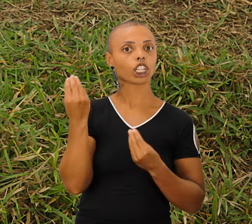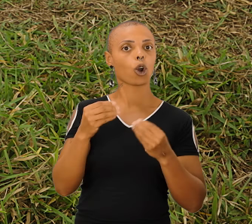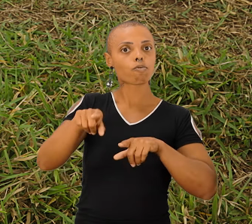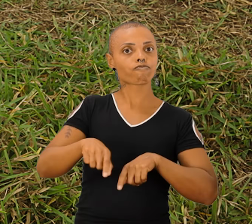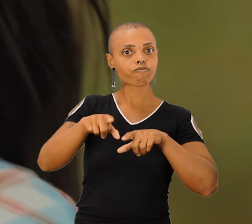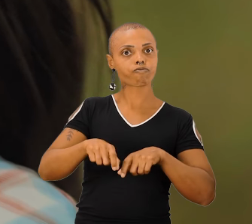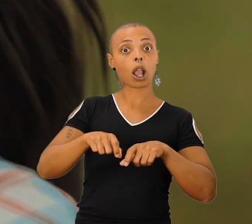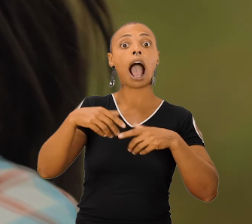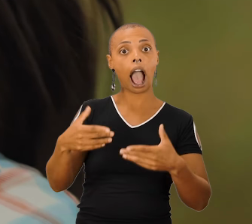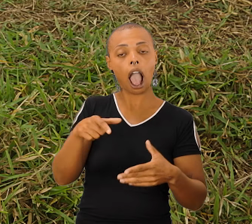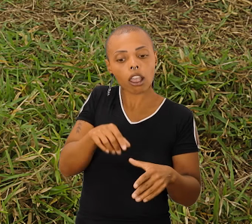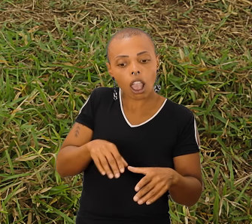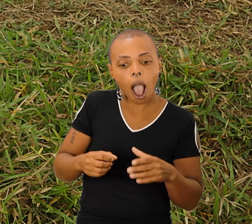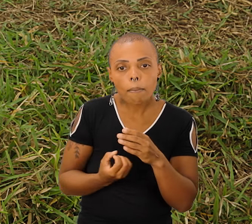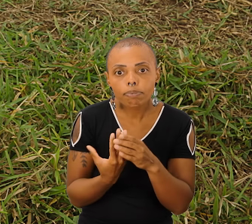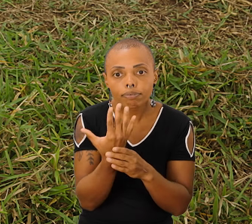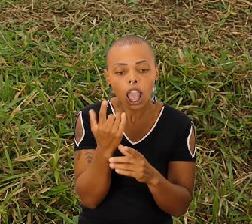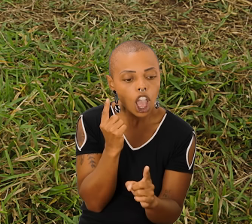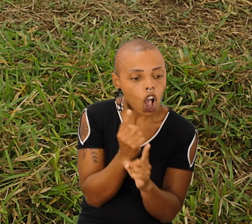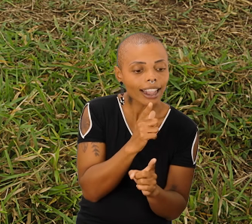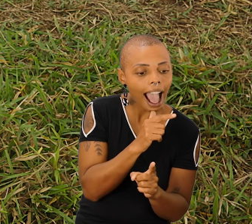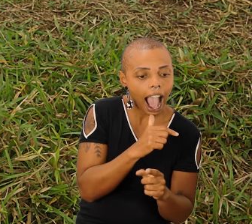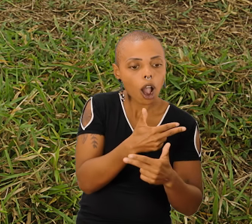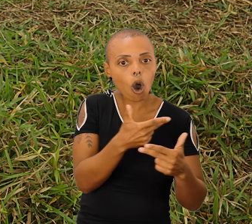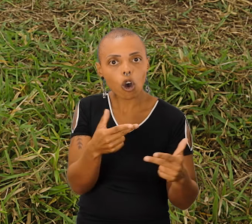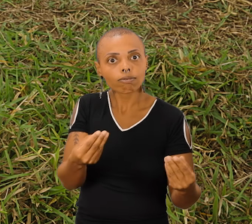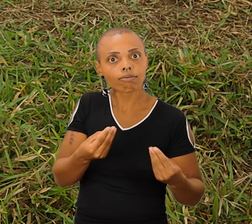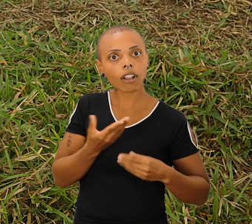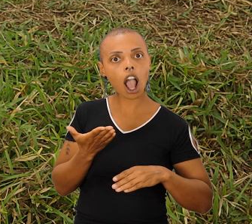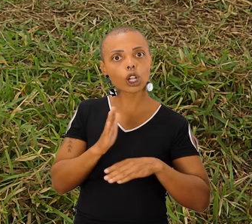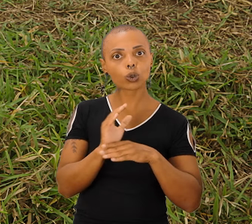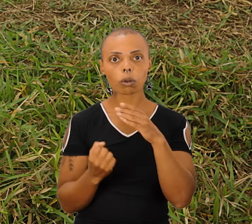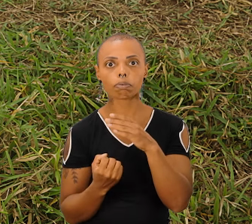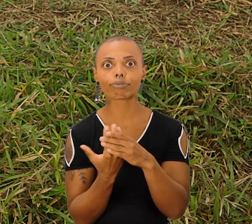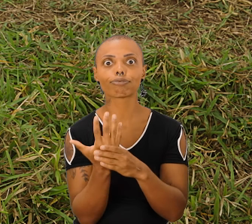É nele que as plantas encontram a água, os nutrientes necessários para poder crescer, tá certo?